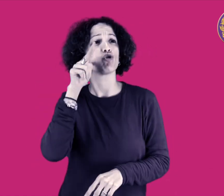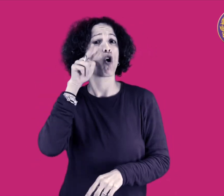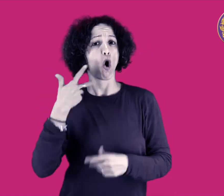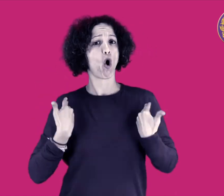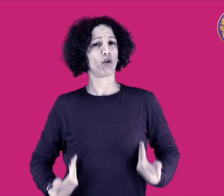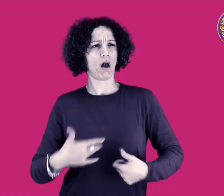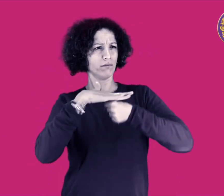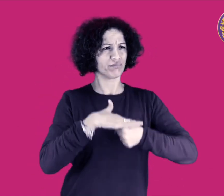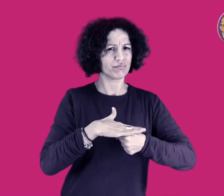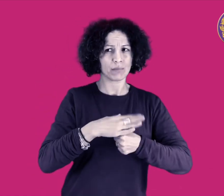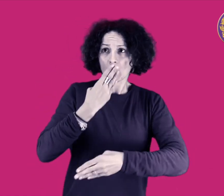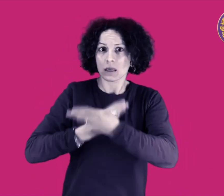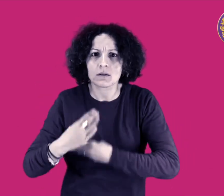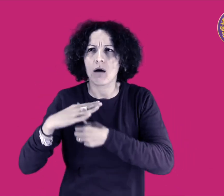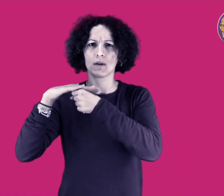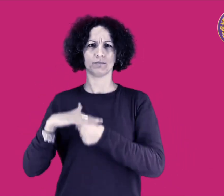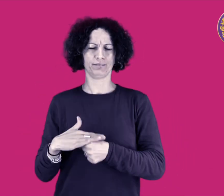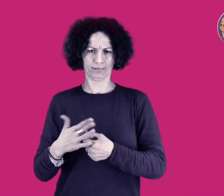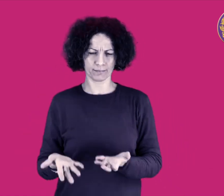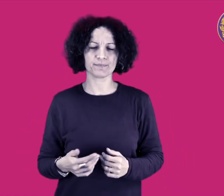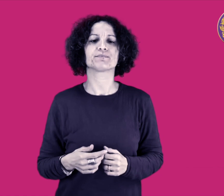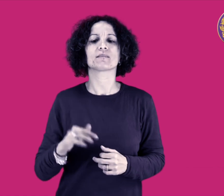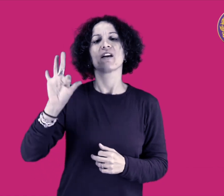costrette tutti i giorni ad affrontare discriminazioni multiple basate sul loro genere e sulla loro disabilità.